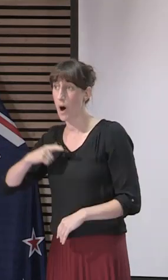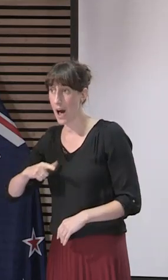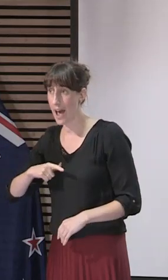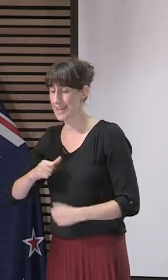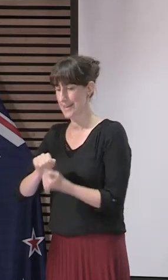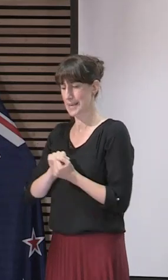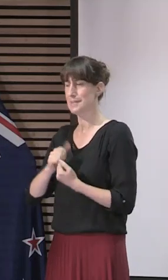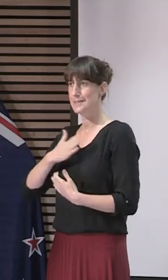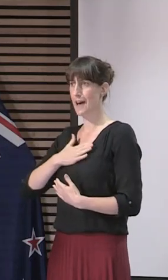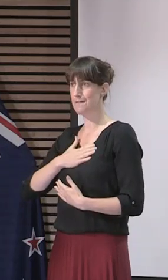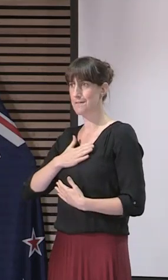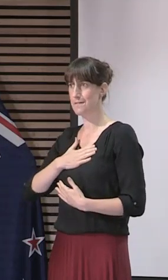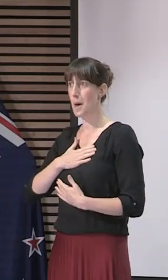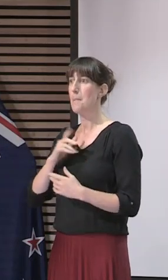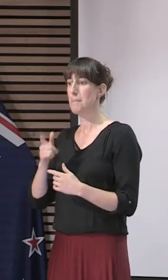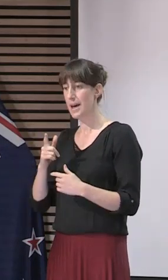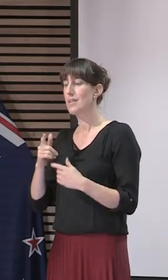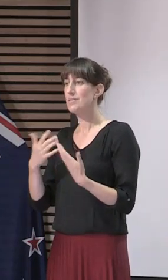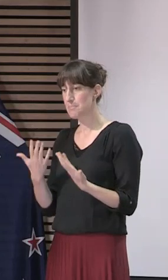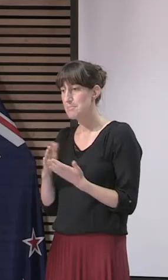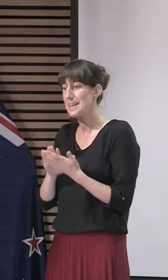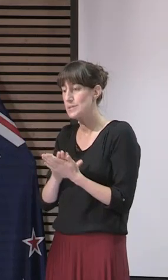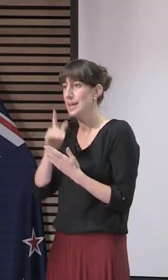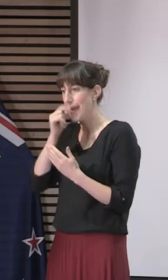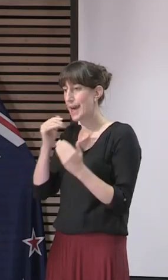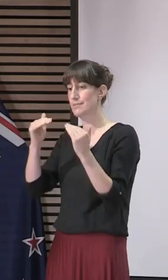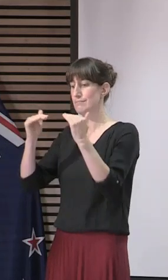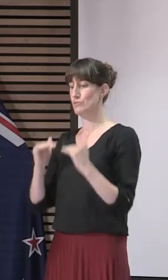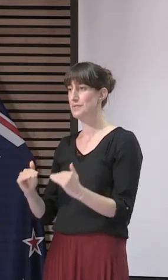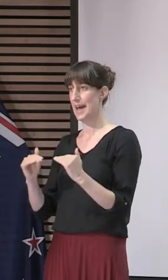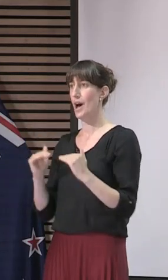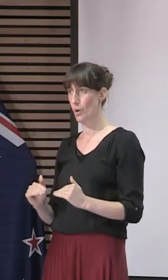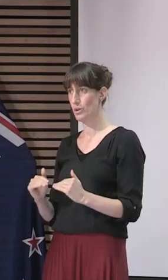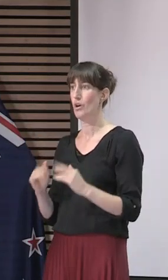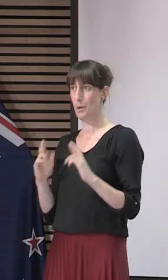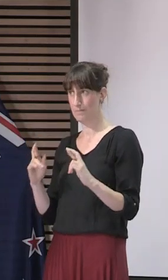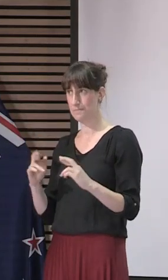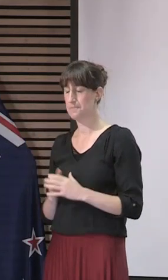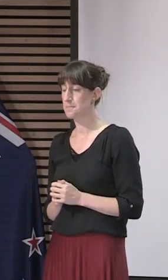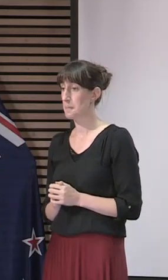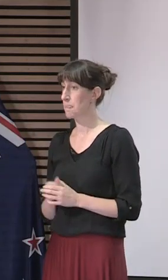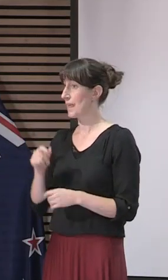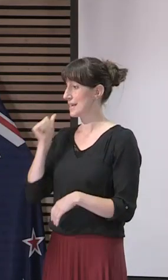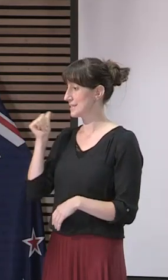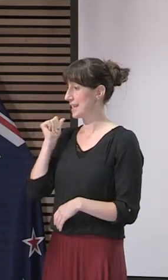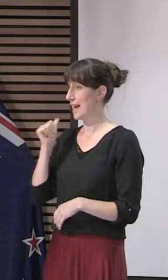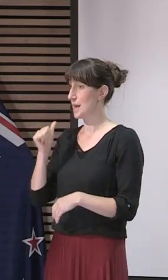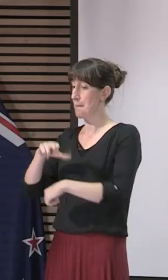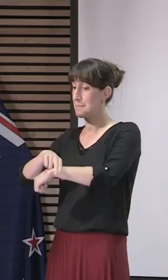tenei, na me whakarite kia